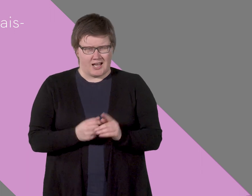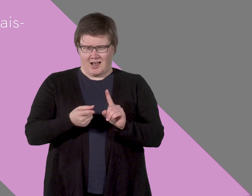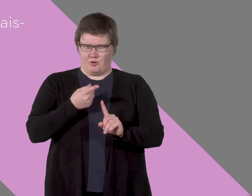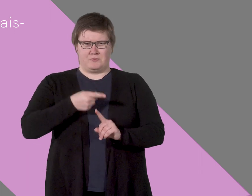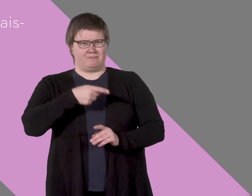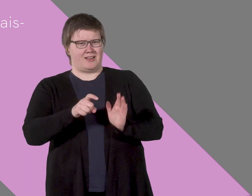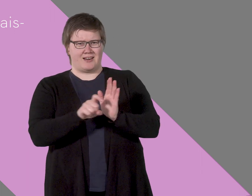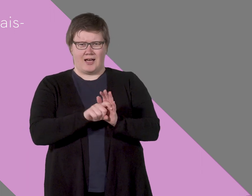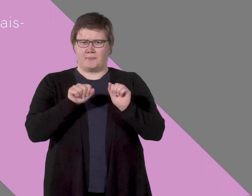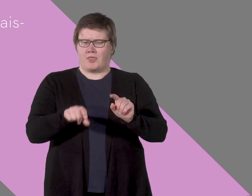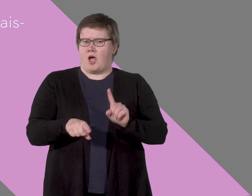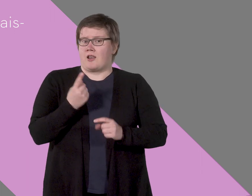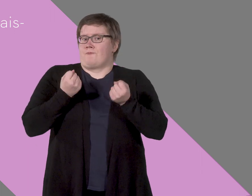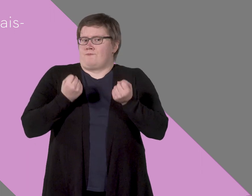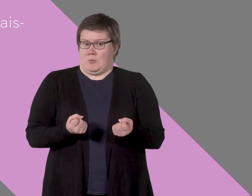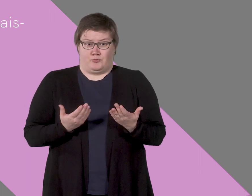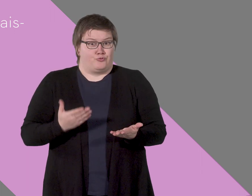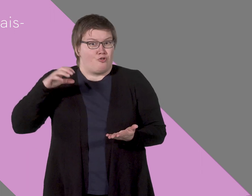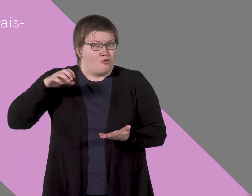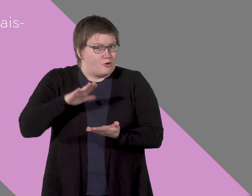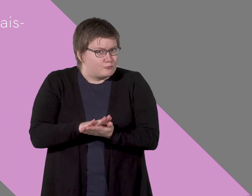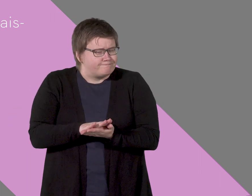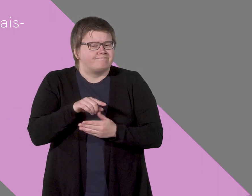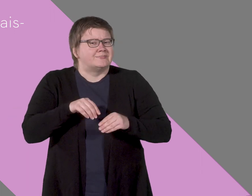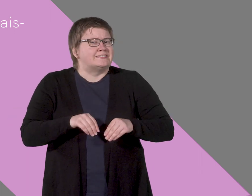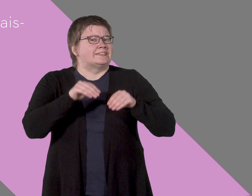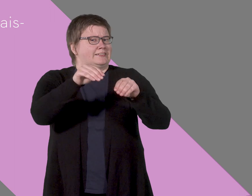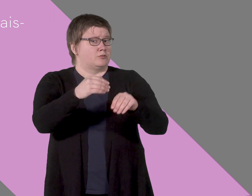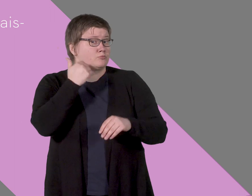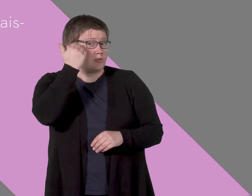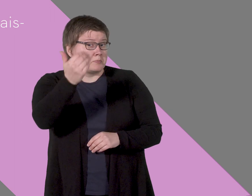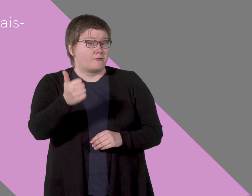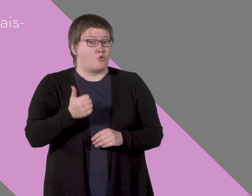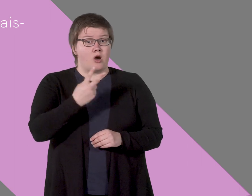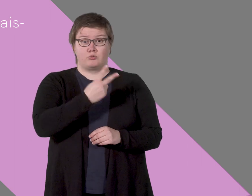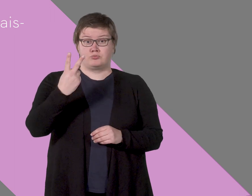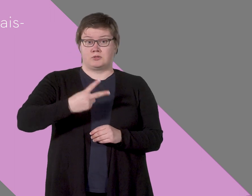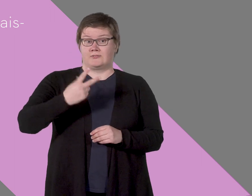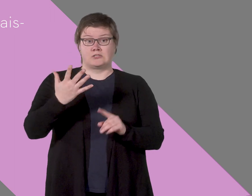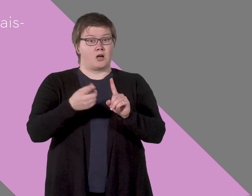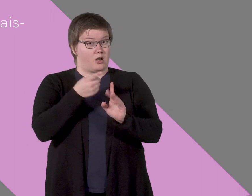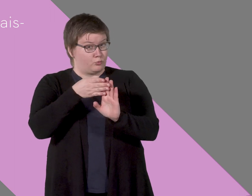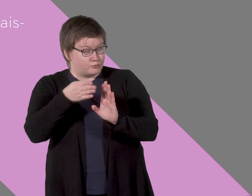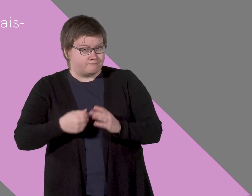Alun perin lain piti astua voimaan nyt lokakuussa, - mutta uusi voimaantulopäivä on vuoden 2025 alussa.